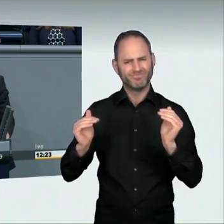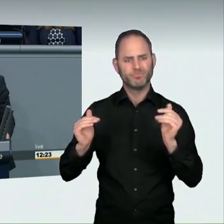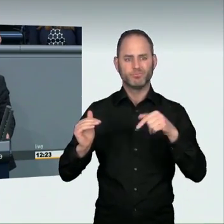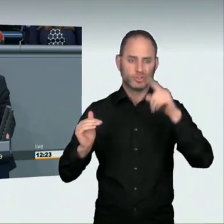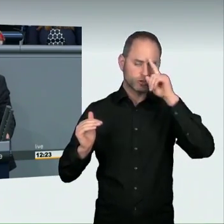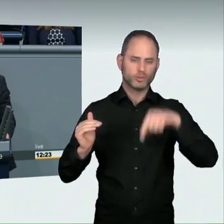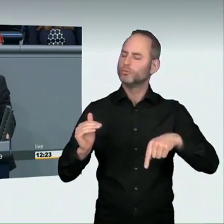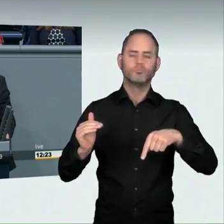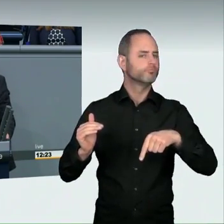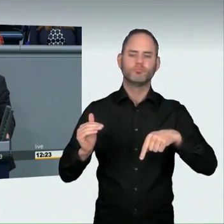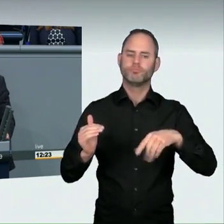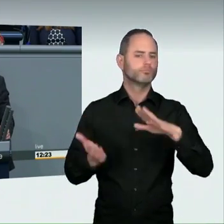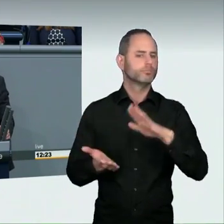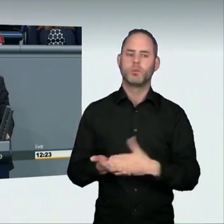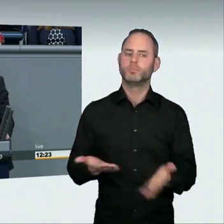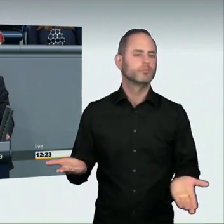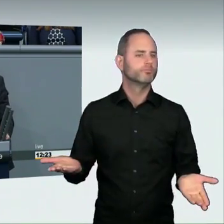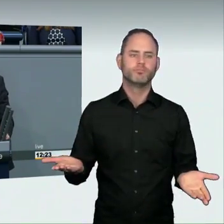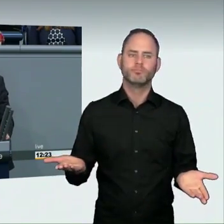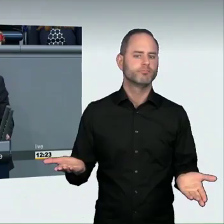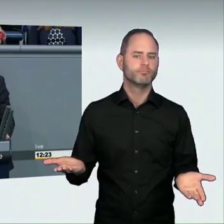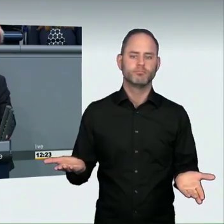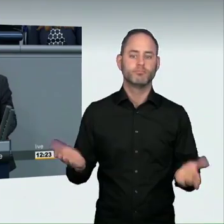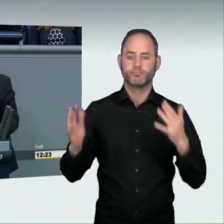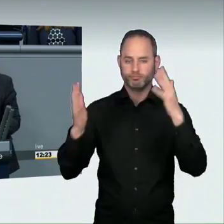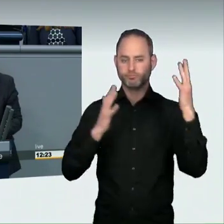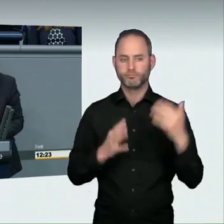Die SPD hat sich bei diesem Spiel leider aufs Kreuz legen lassen.